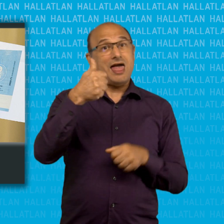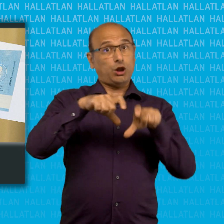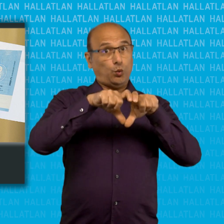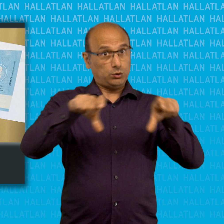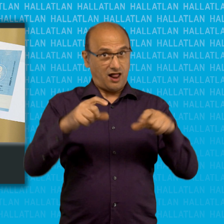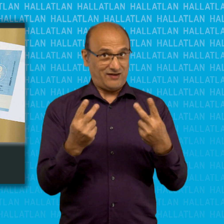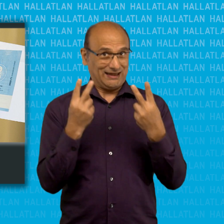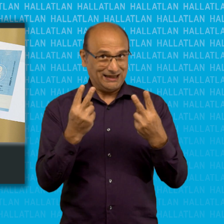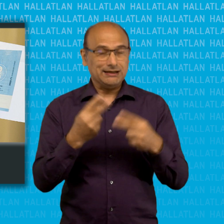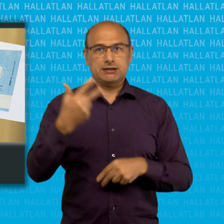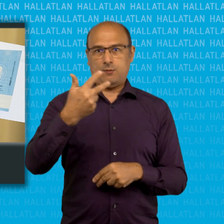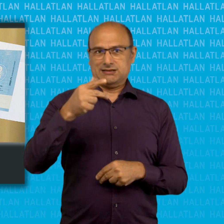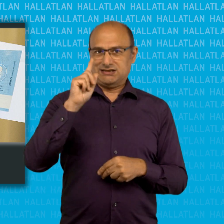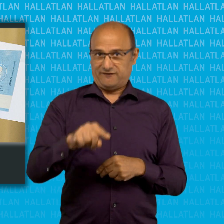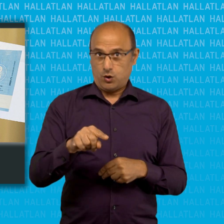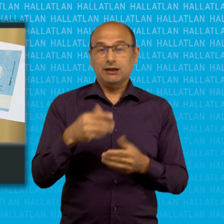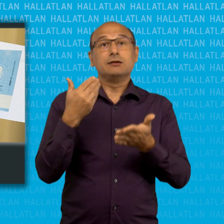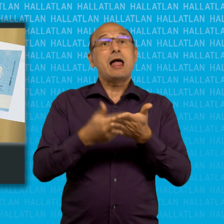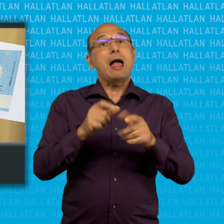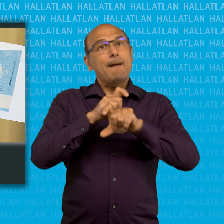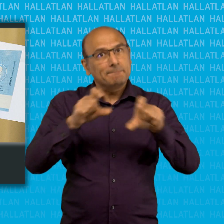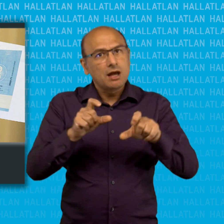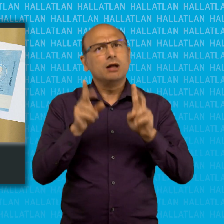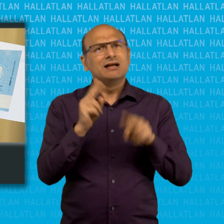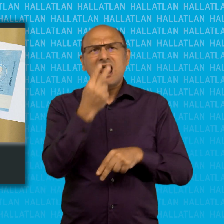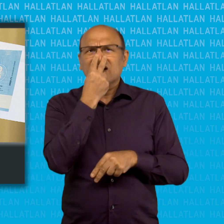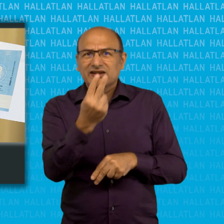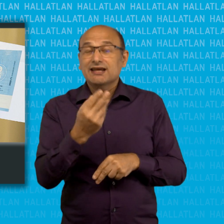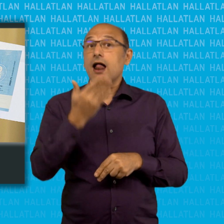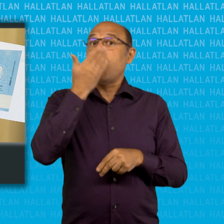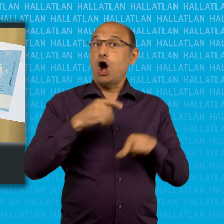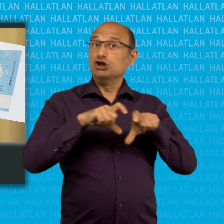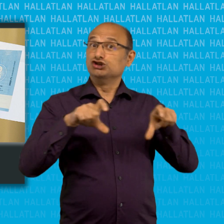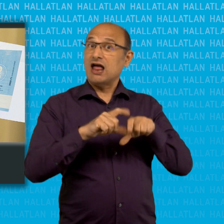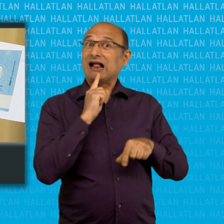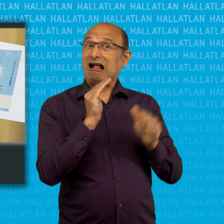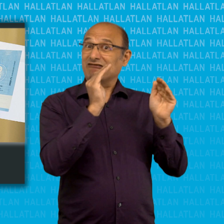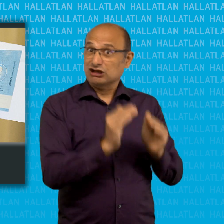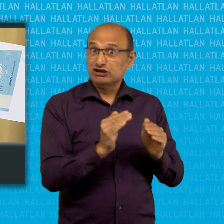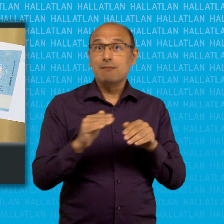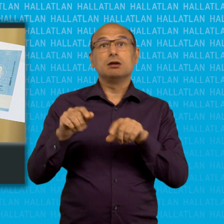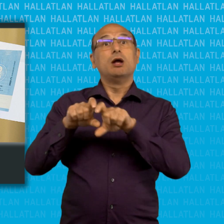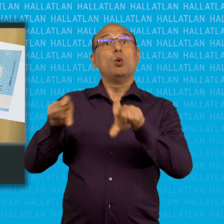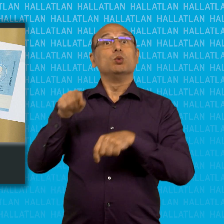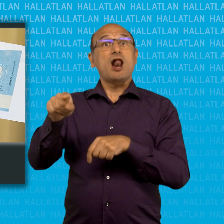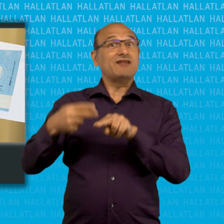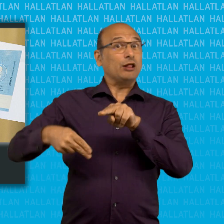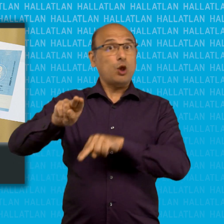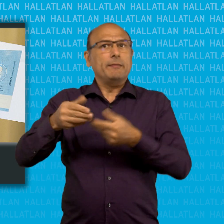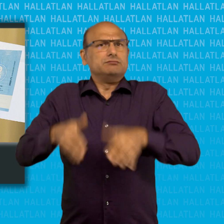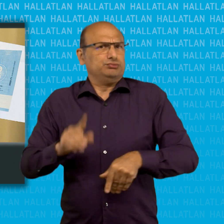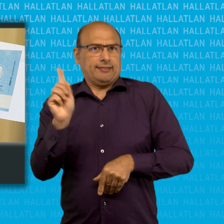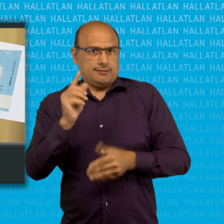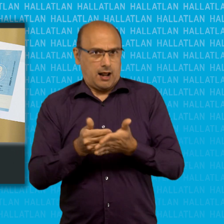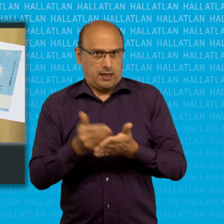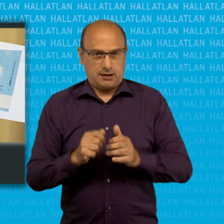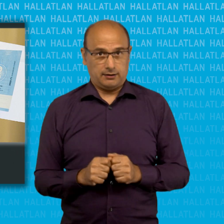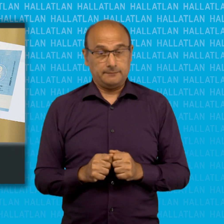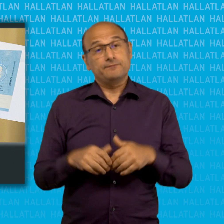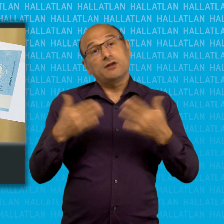Fontos, hogy a csekkek összegét ne haladja meg az utalvány értéke,